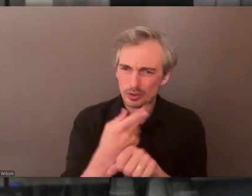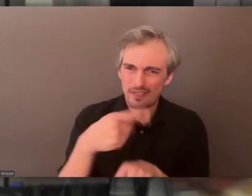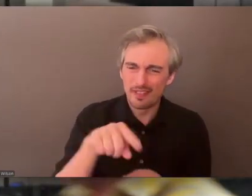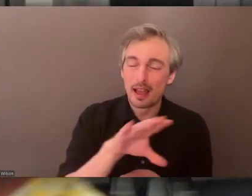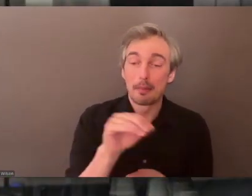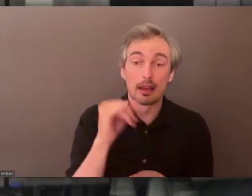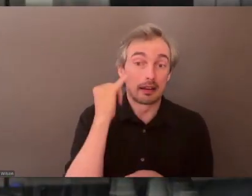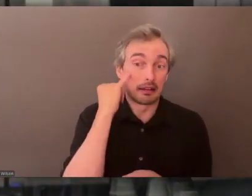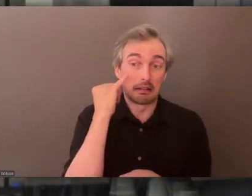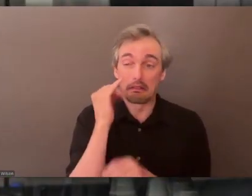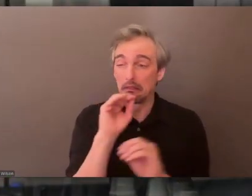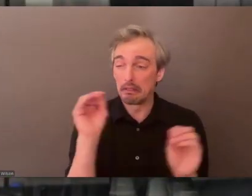ベンです。